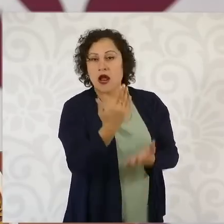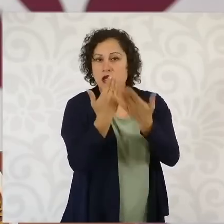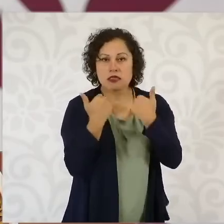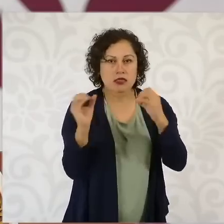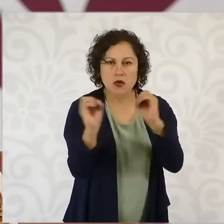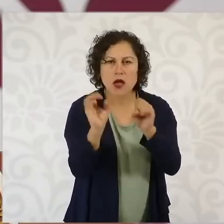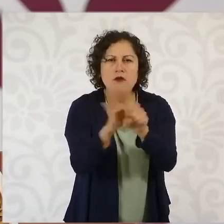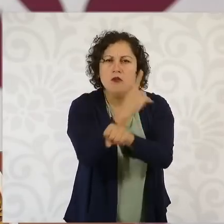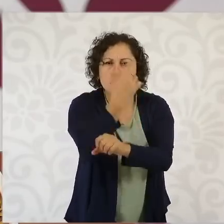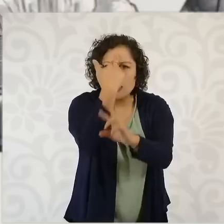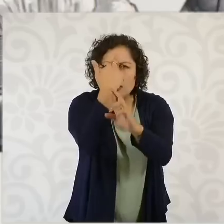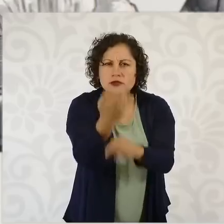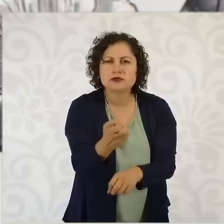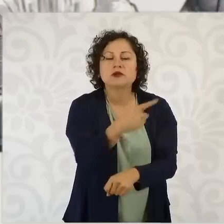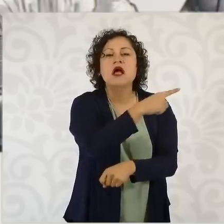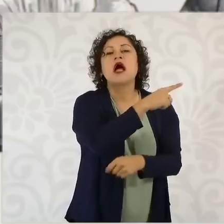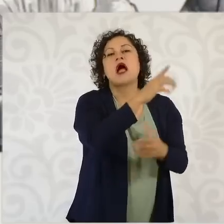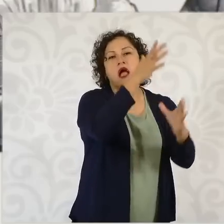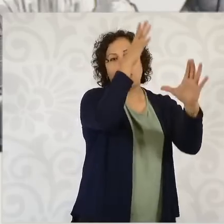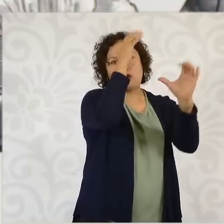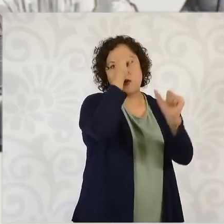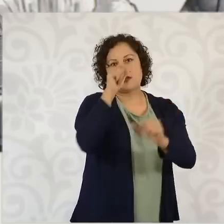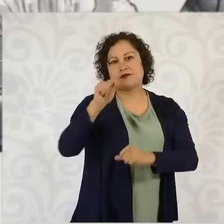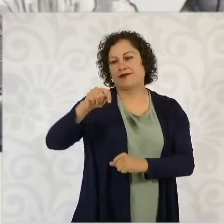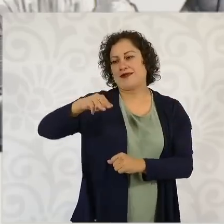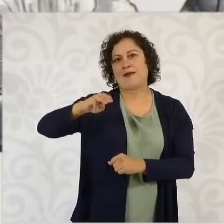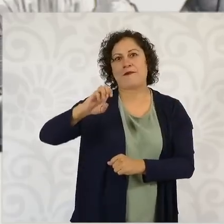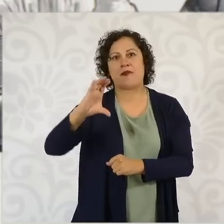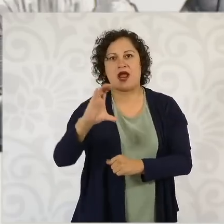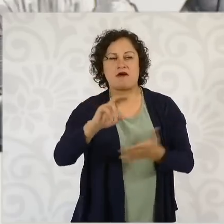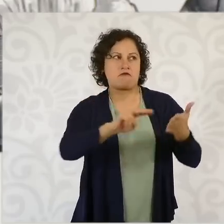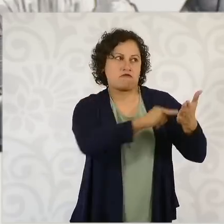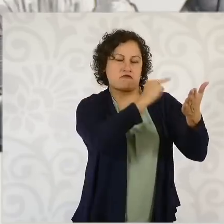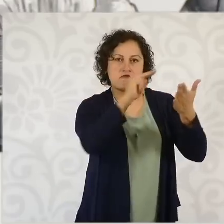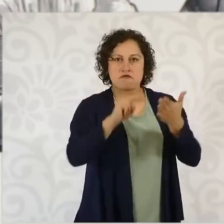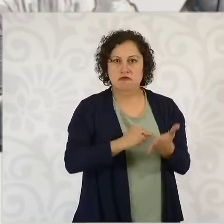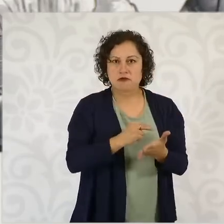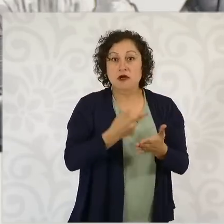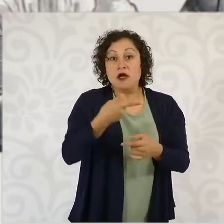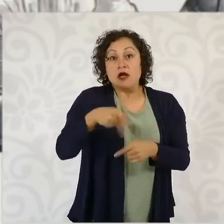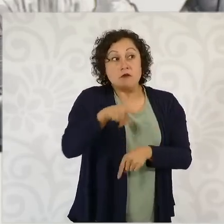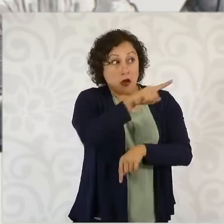nosotros también tomaremos nuestras medidas pero esperando pues al marco general que logremos para